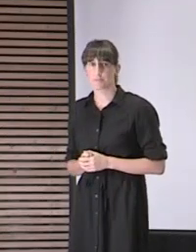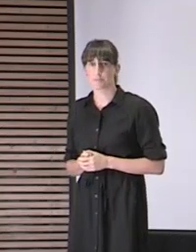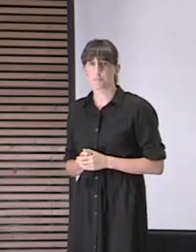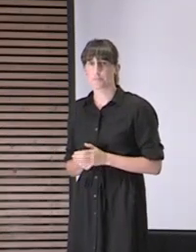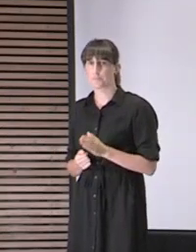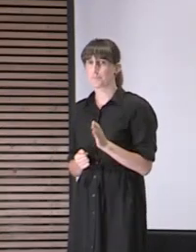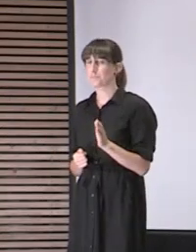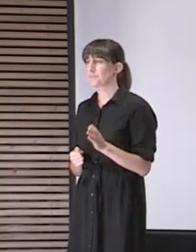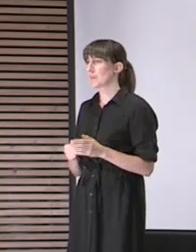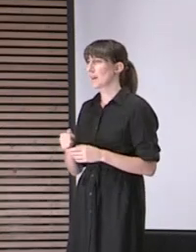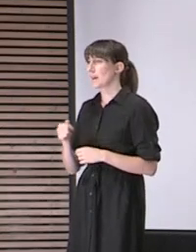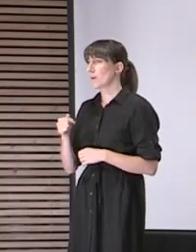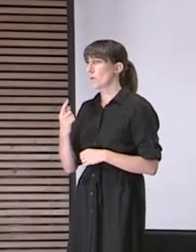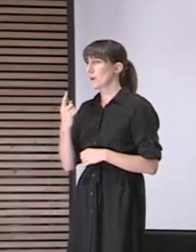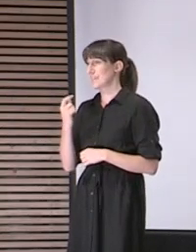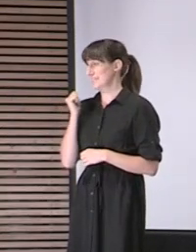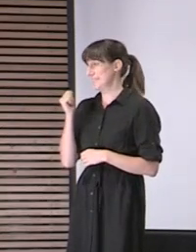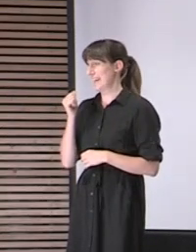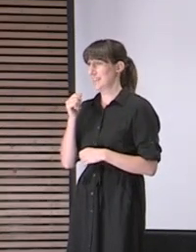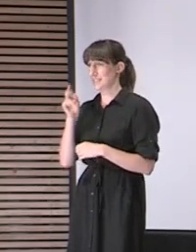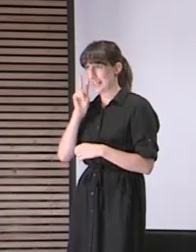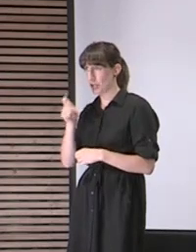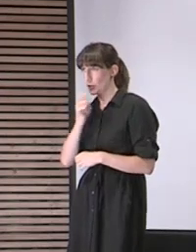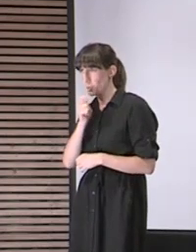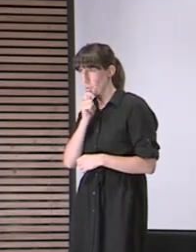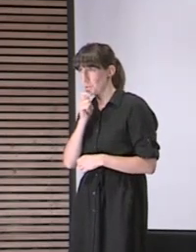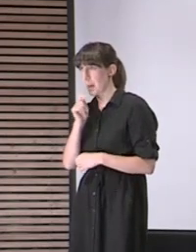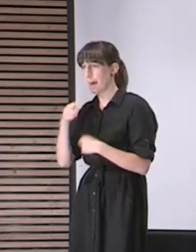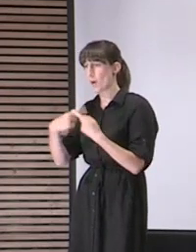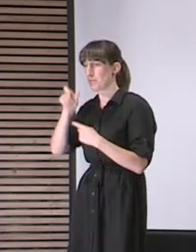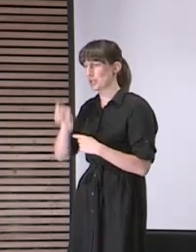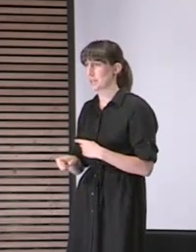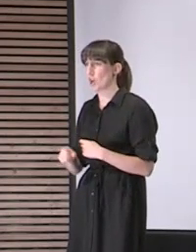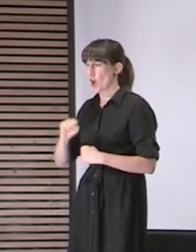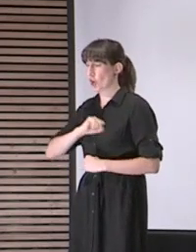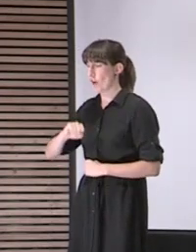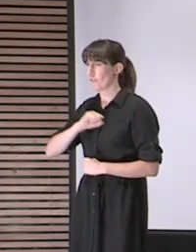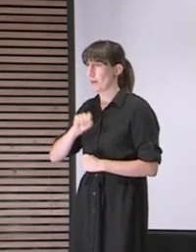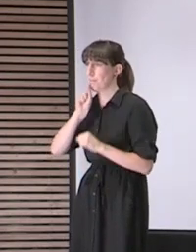Creo que estamos mucho más cerca de encontrar la mayoría o